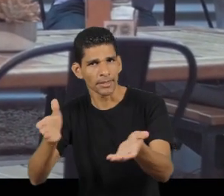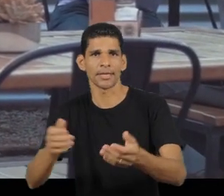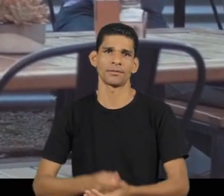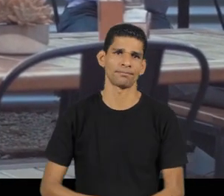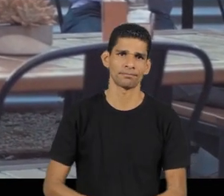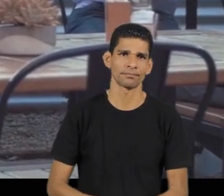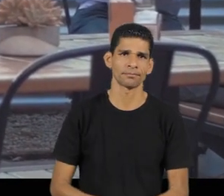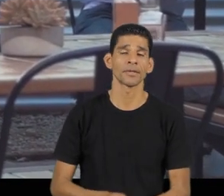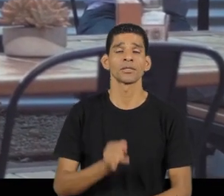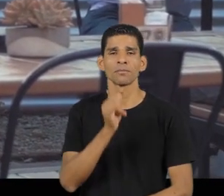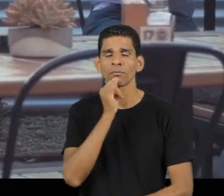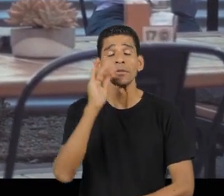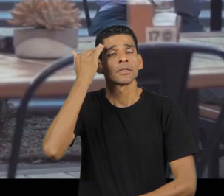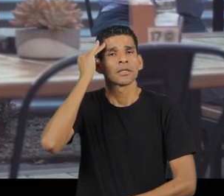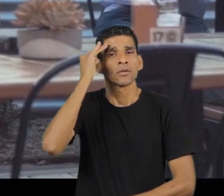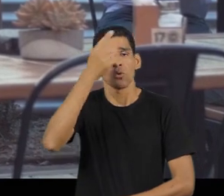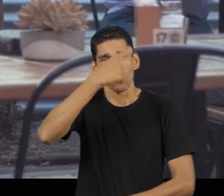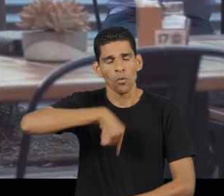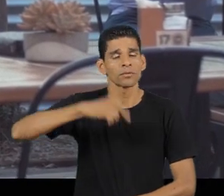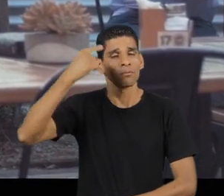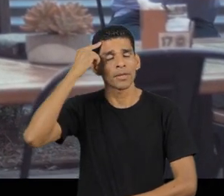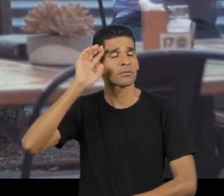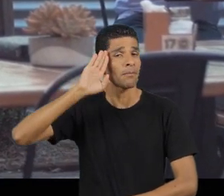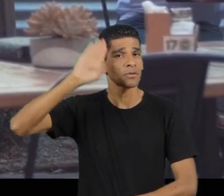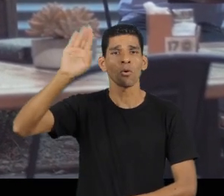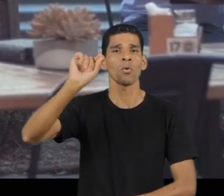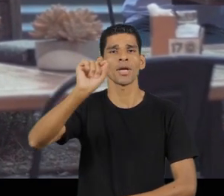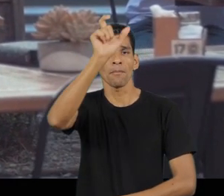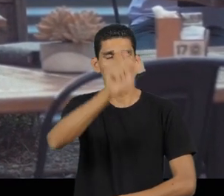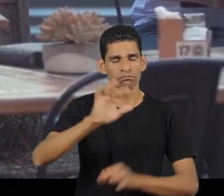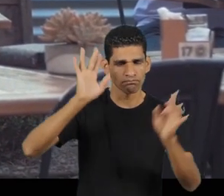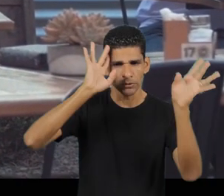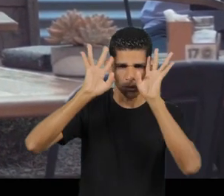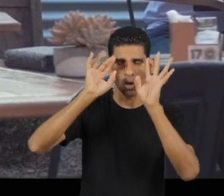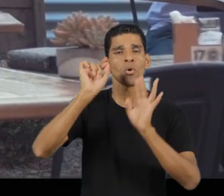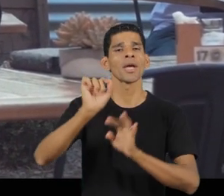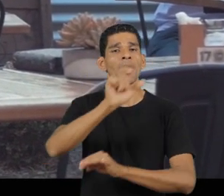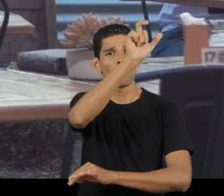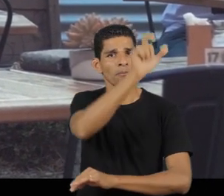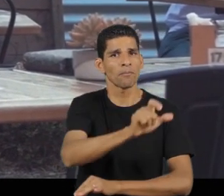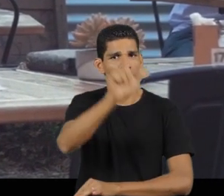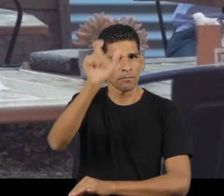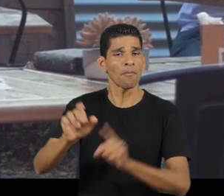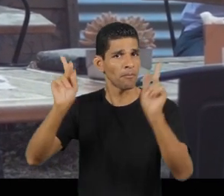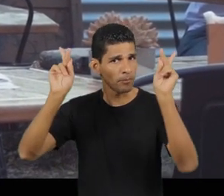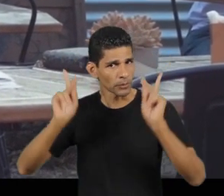acessibilidade. A lógica, o princípio que se busca nesse aspecto é de que